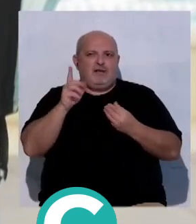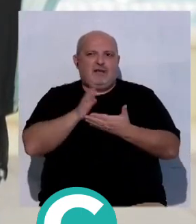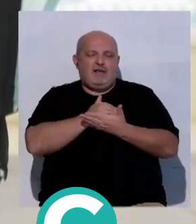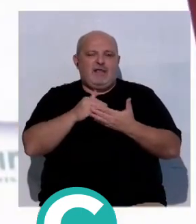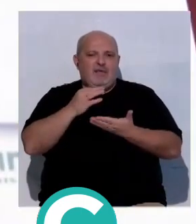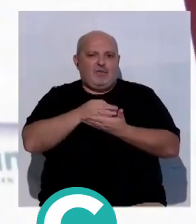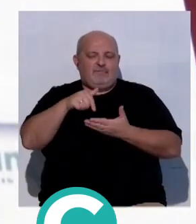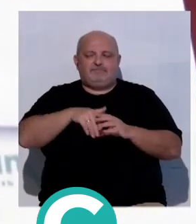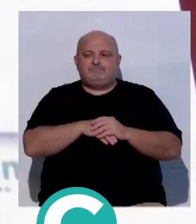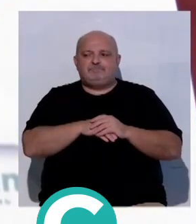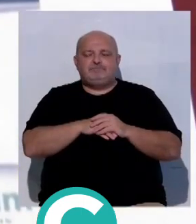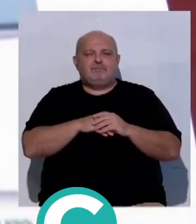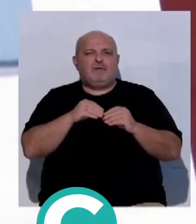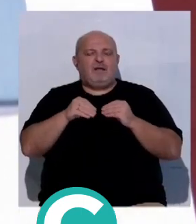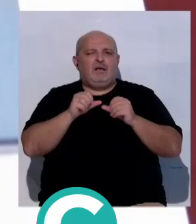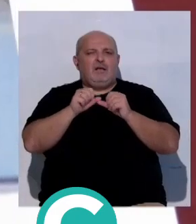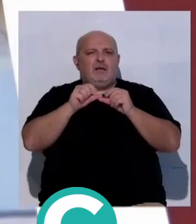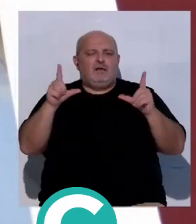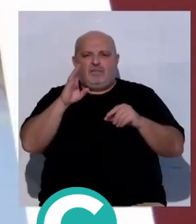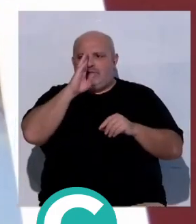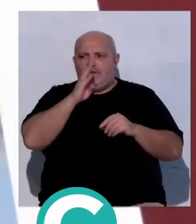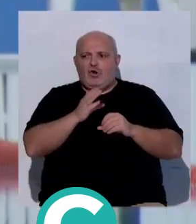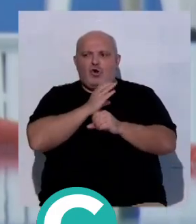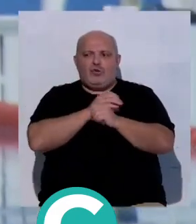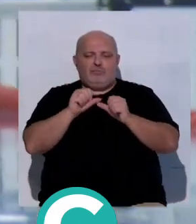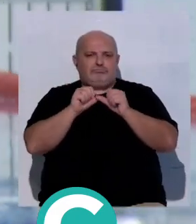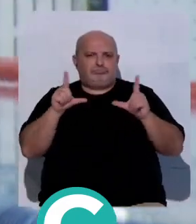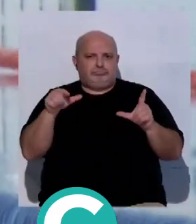ciudad la competición será retransmitida en directo por onda Cádiz televisión a través de